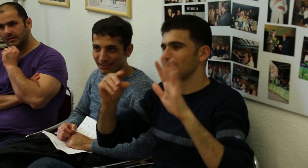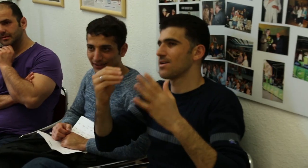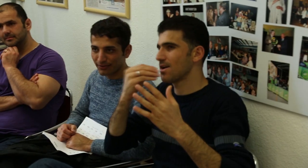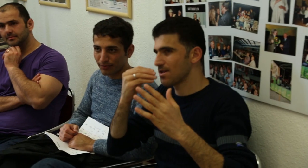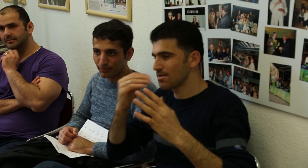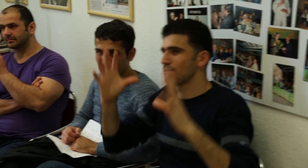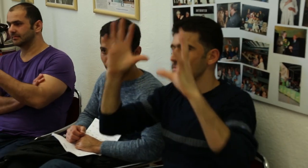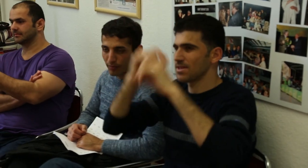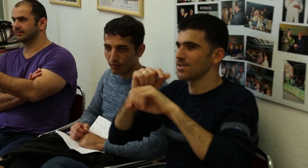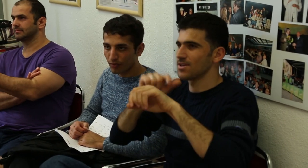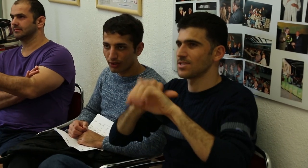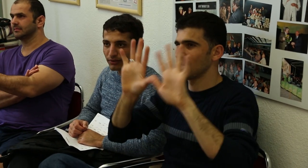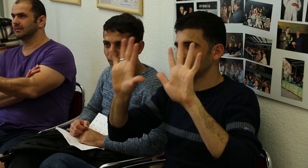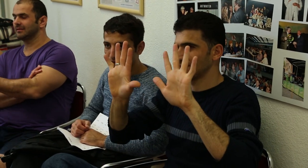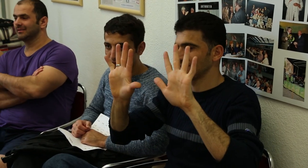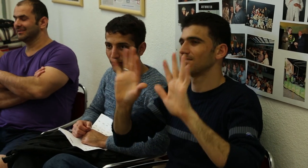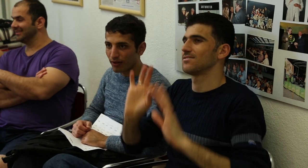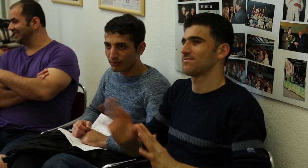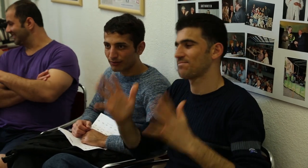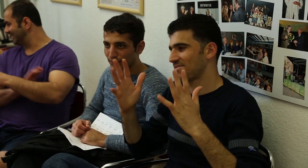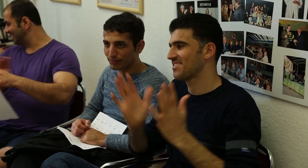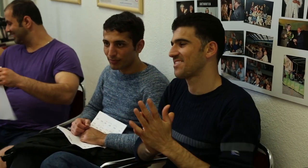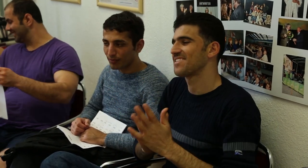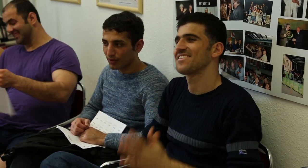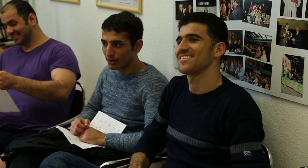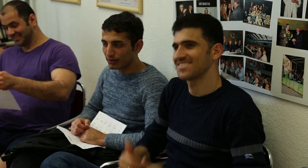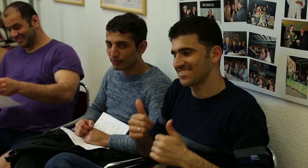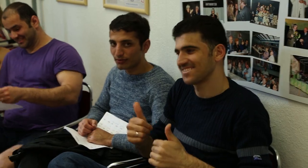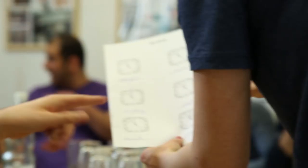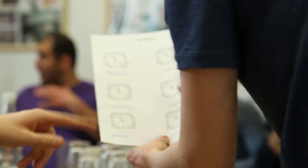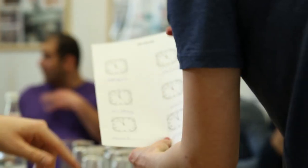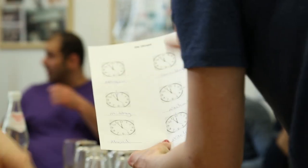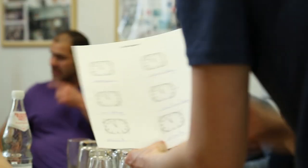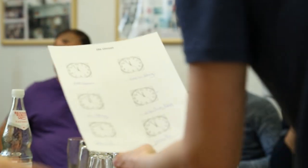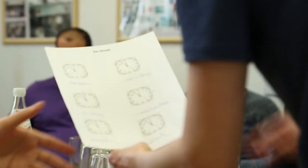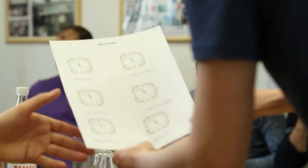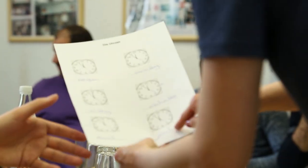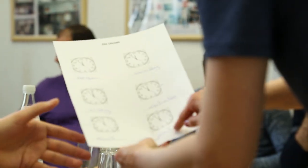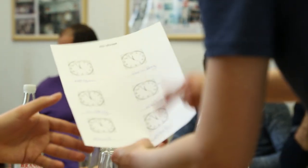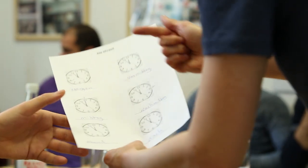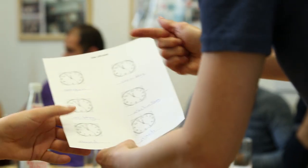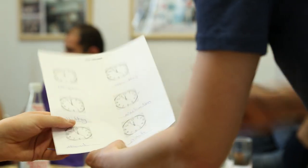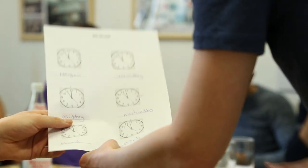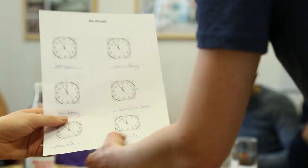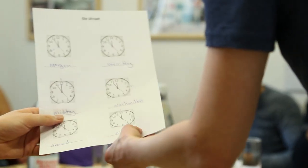Ungefähr um 19 Uhr… Abend… Die Nacht beginnt ungefähr um 22 Uhr… Du musst da noch ein „t“ reinschreiben.